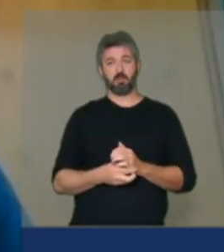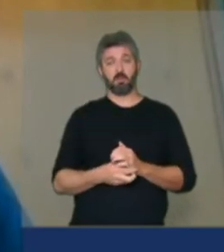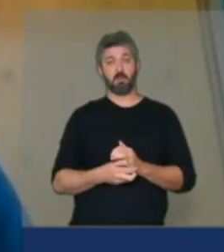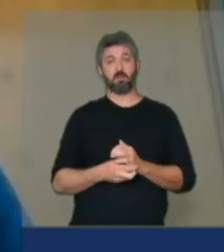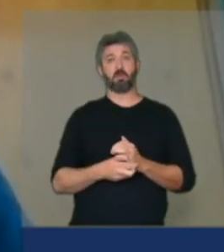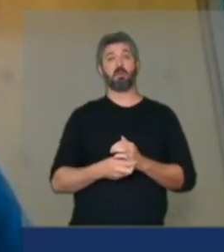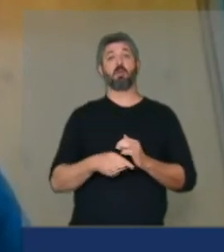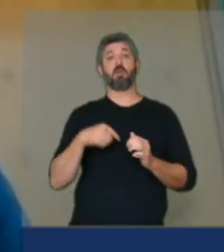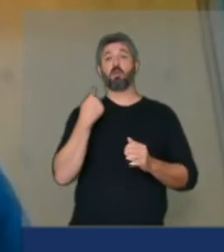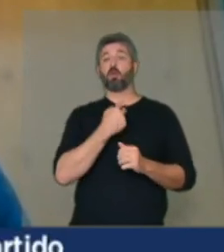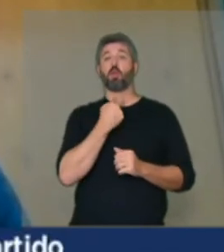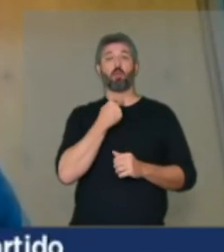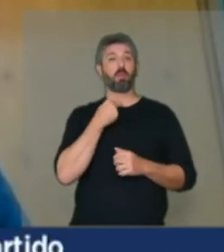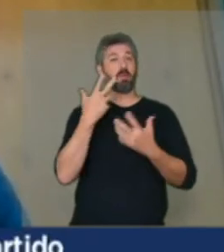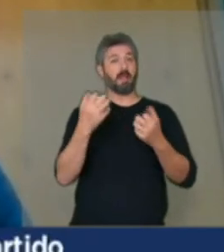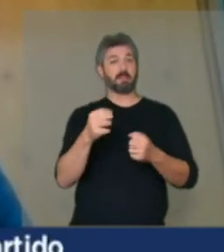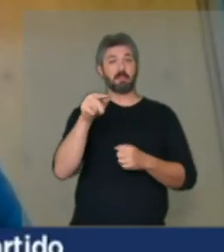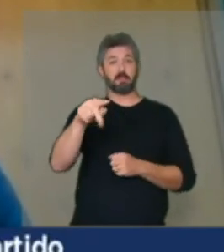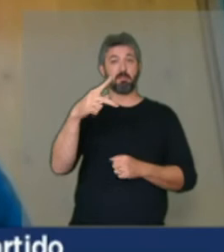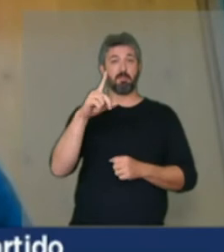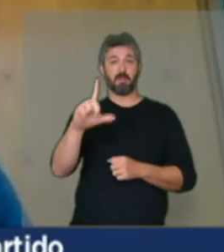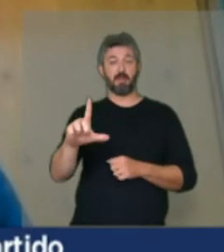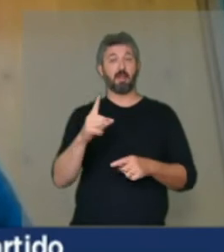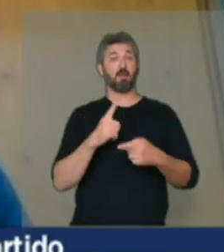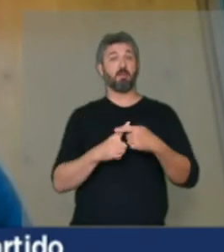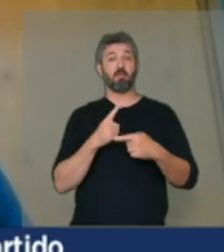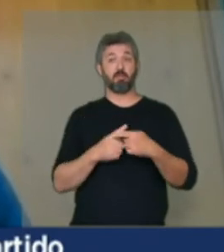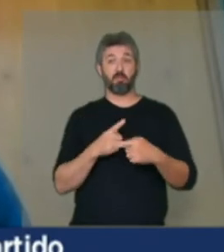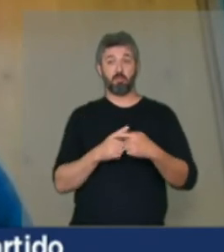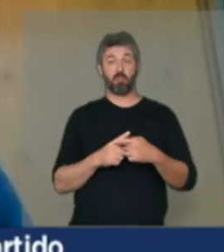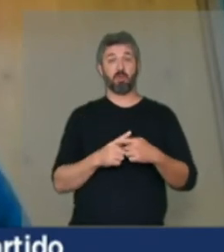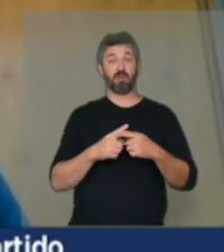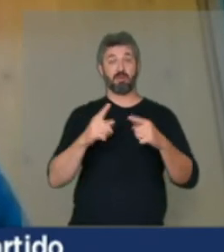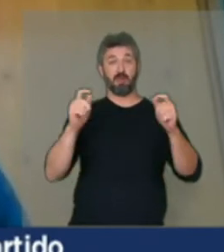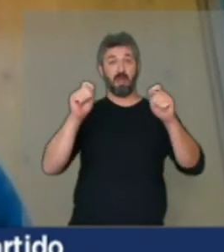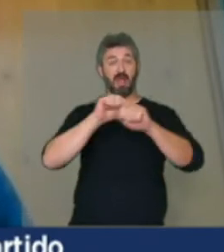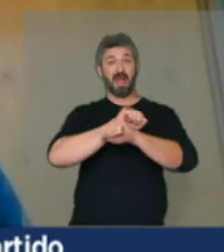PRECISAMOS JUSTAMENTE INADMITIR ESSE PDL PORQUE